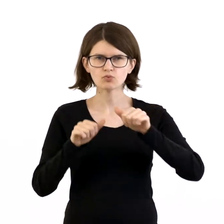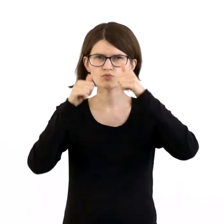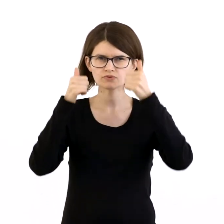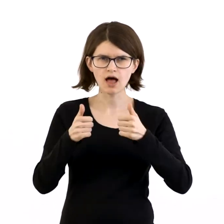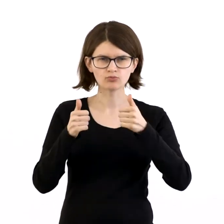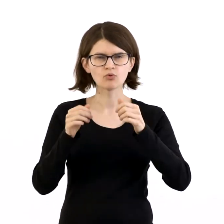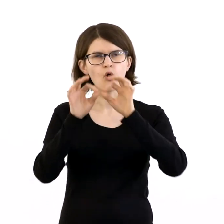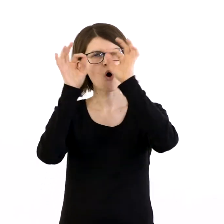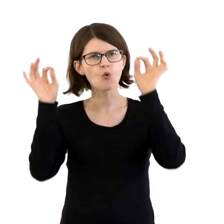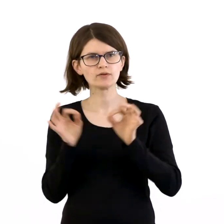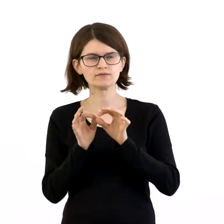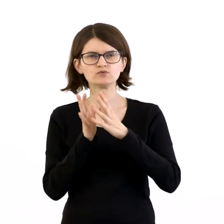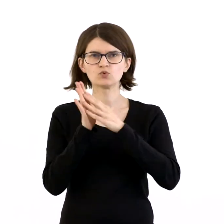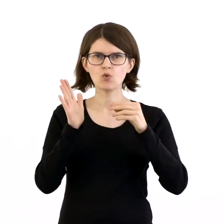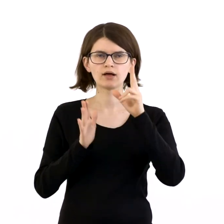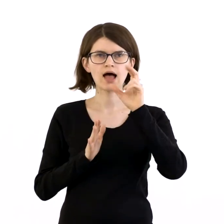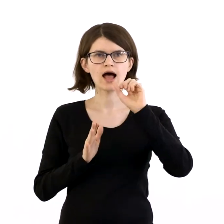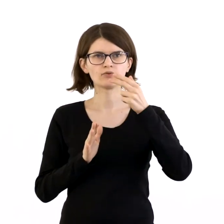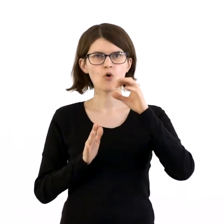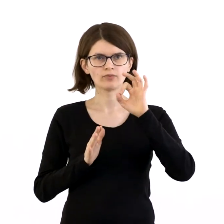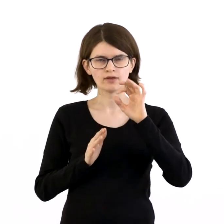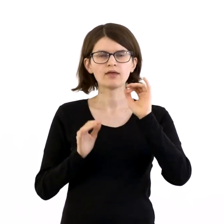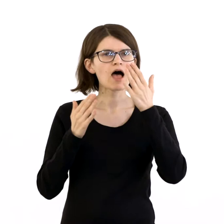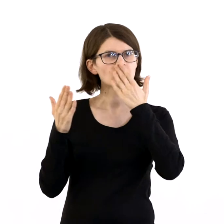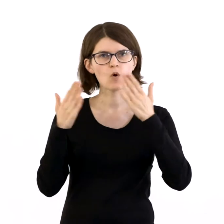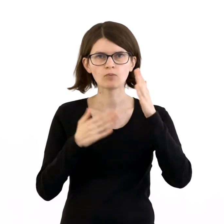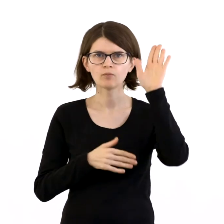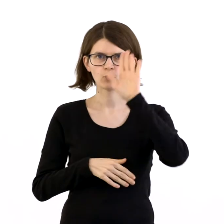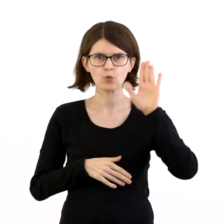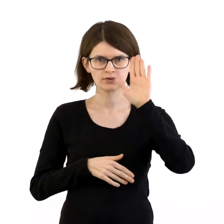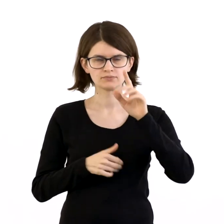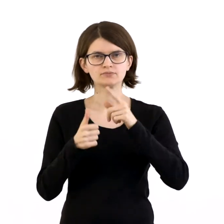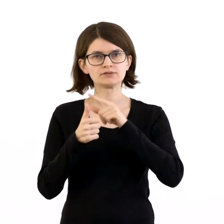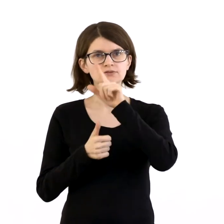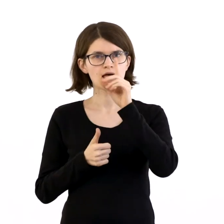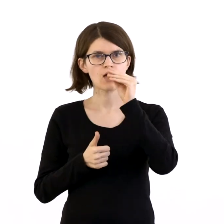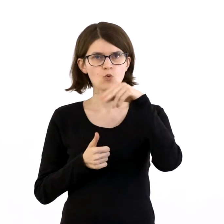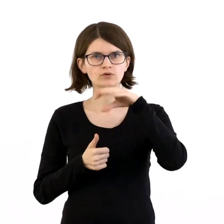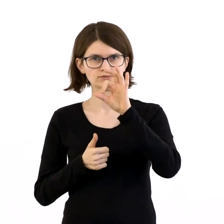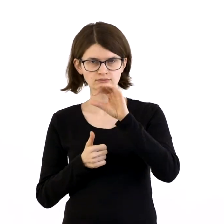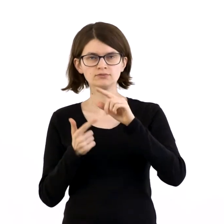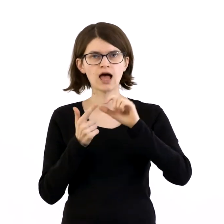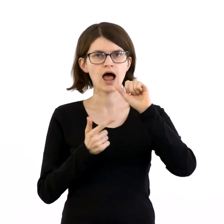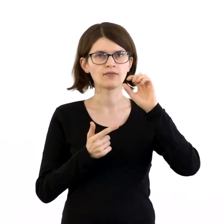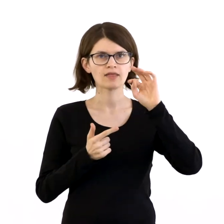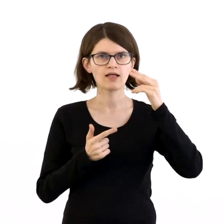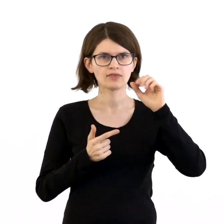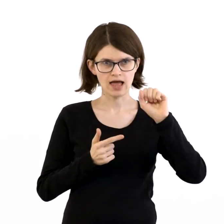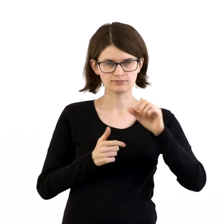Ustanowił ogólny kanon przedstawiania Zeusa i Ateny.